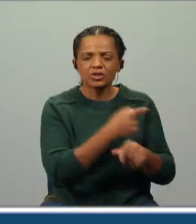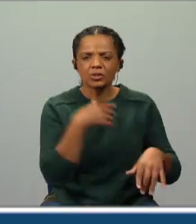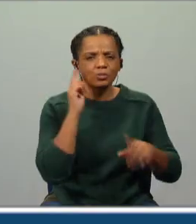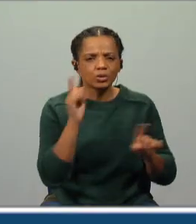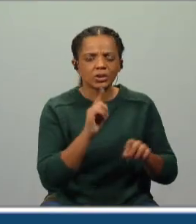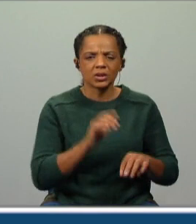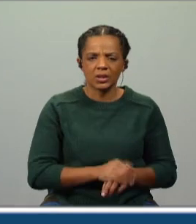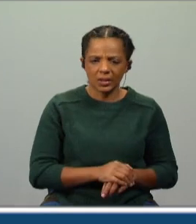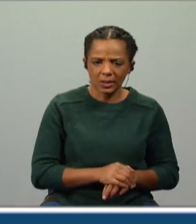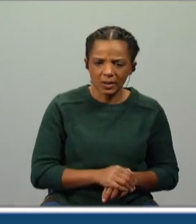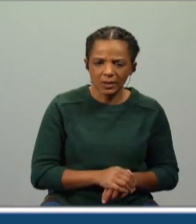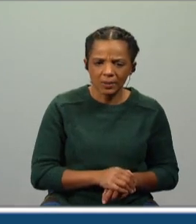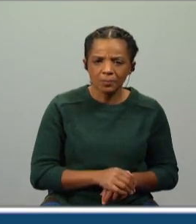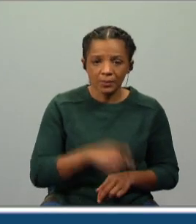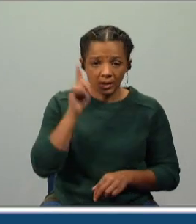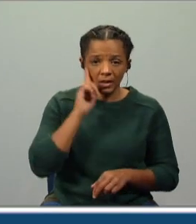Não, não persegues a velhinha.